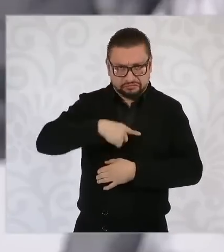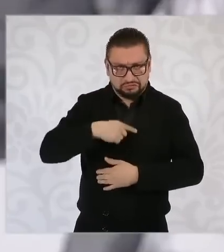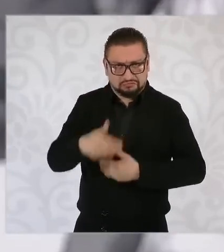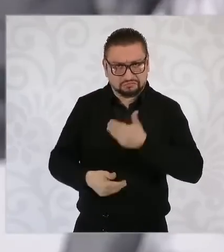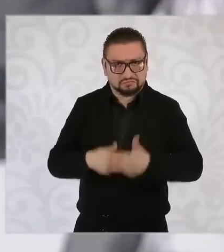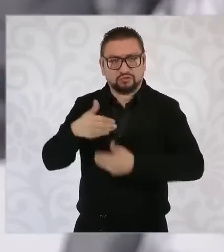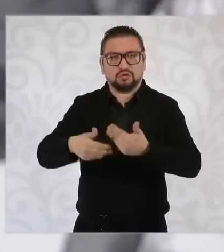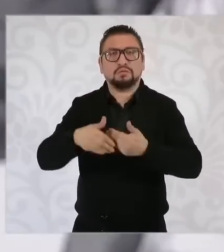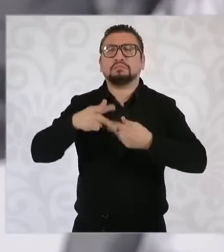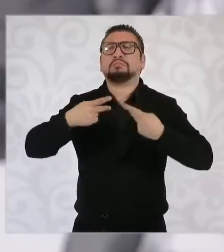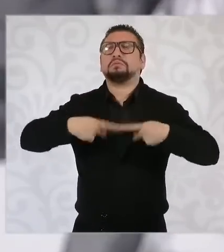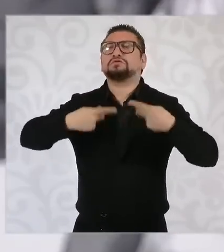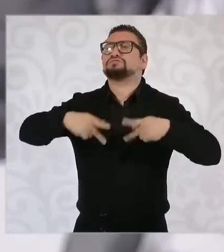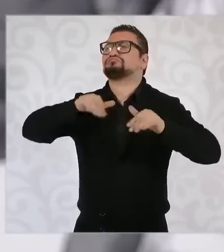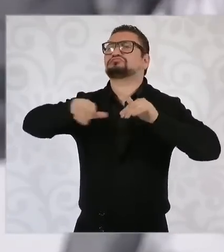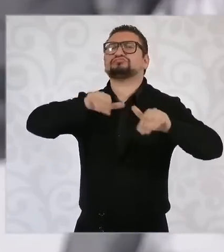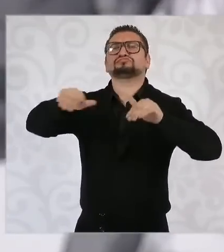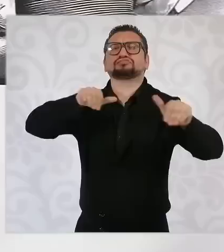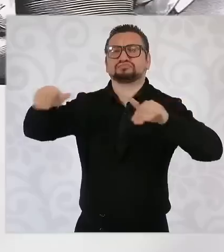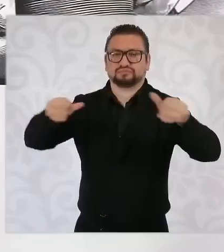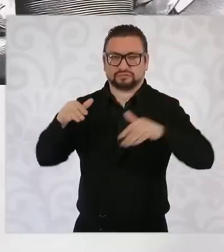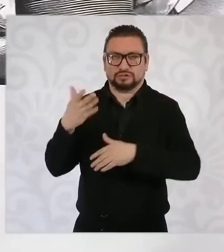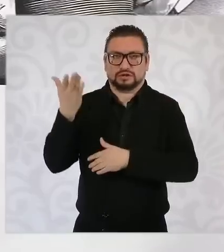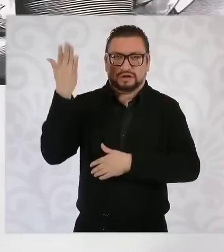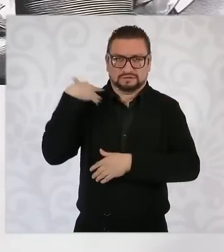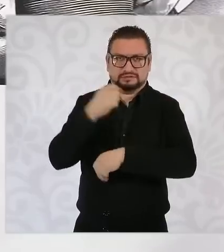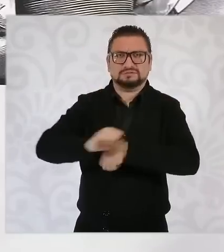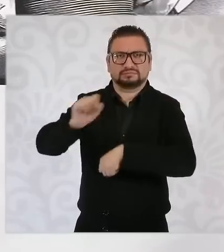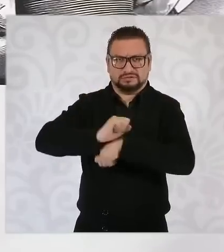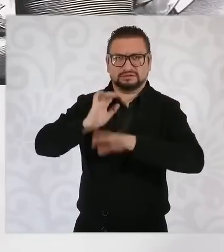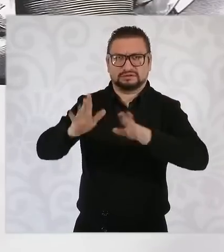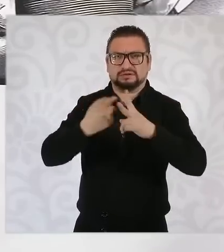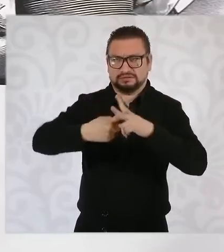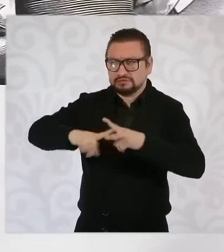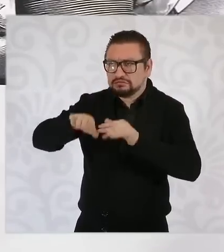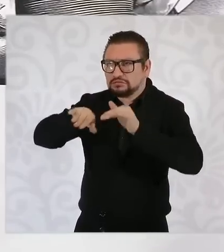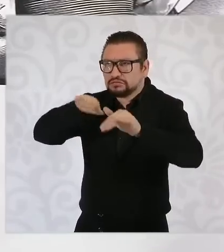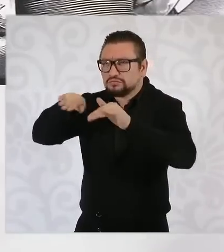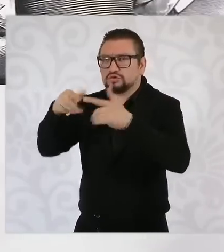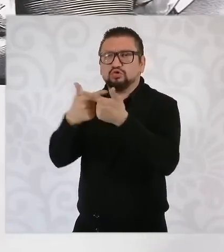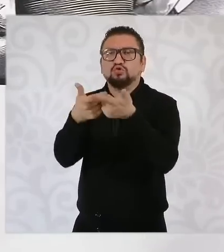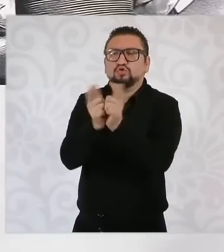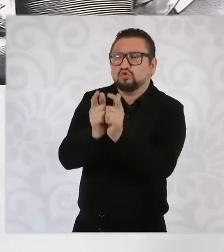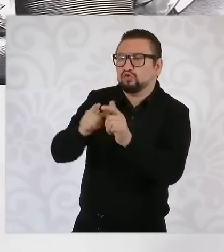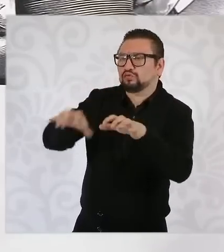consulta que ya iniciamos en semanas anteriores Y la integración de grupos de revisión técnica en